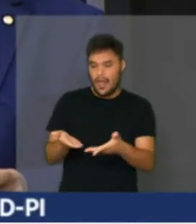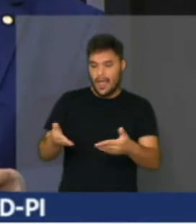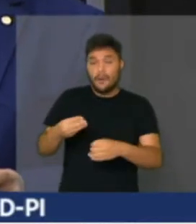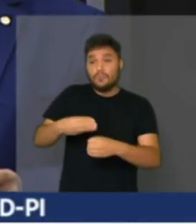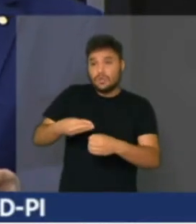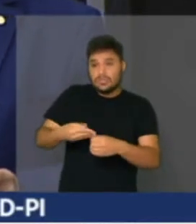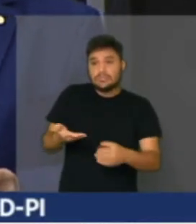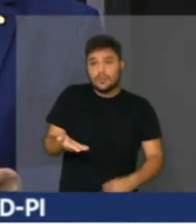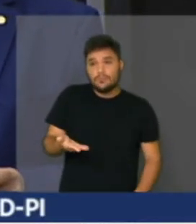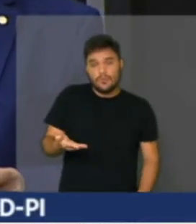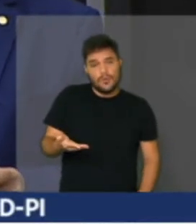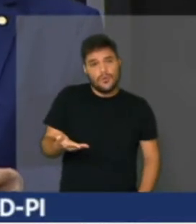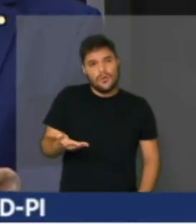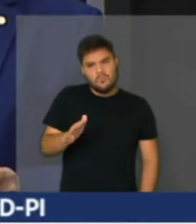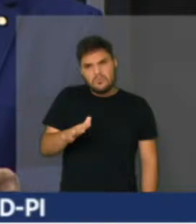TORNO DE 60 BILHÕES, NAQUELA